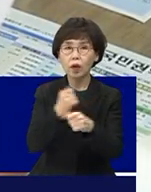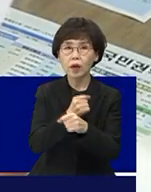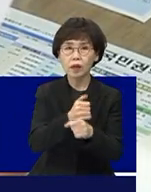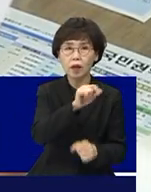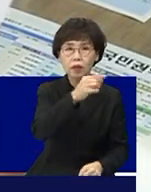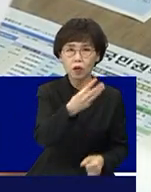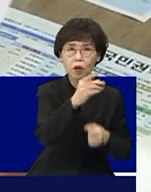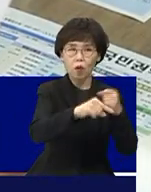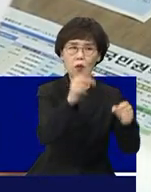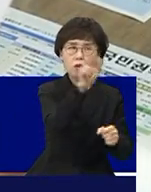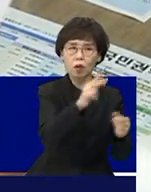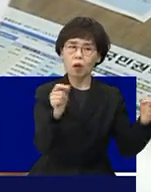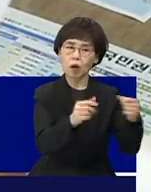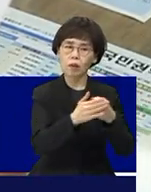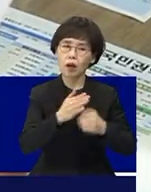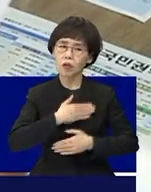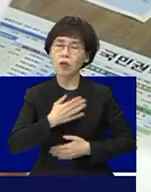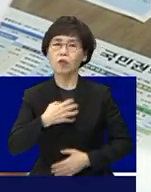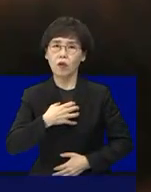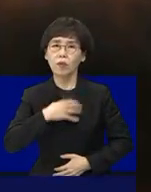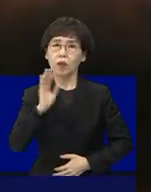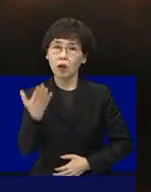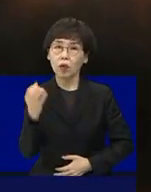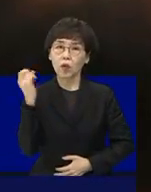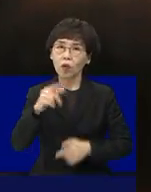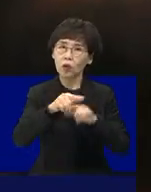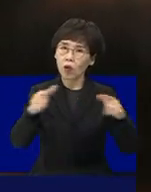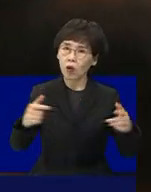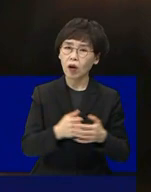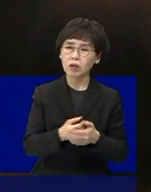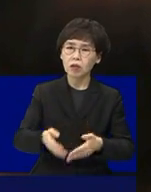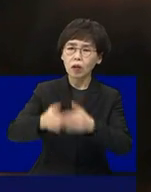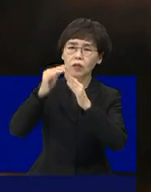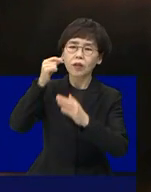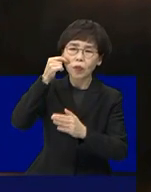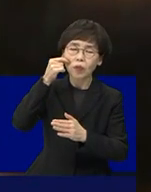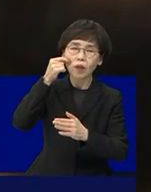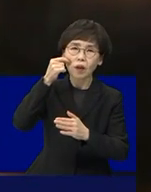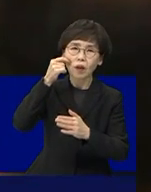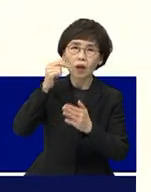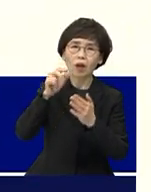원전과 가까워 큰 위협이 되고 각종 개발 제한에 따른 민원이 발생한다는 이유로